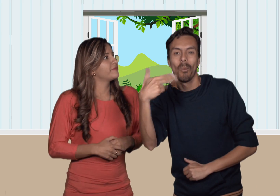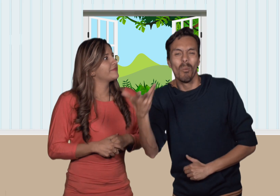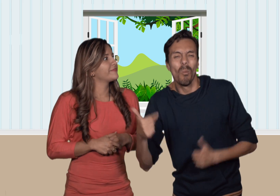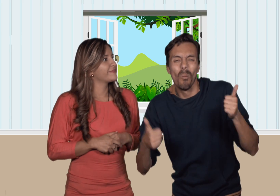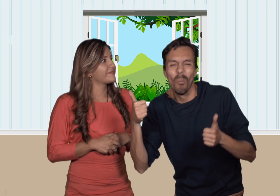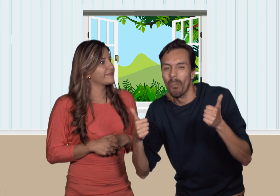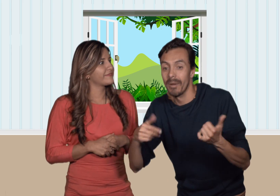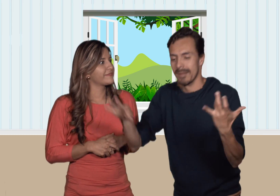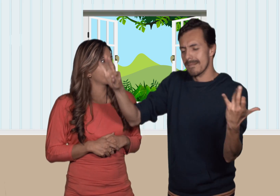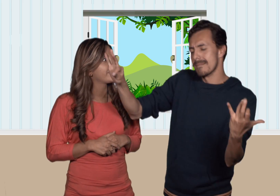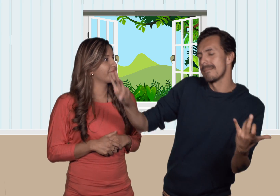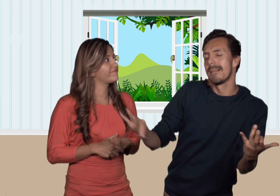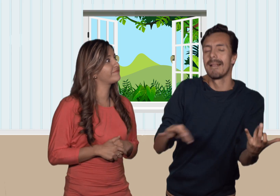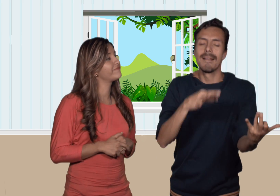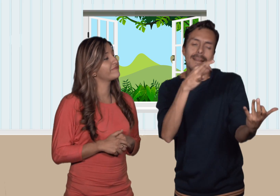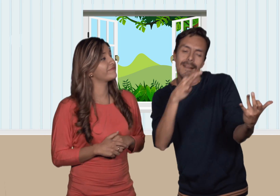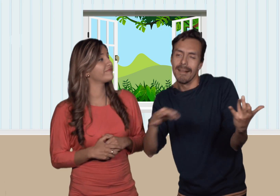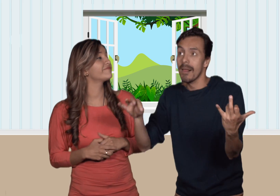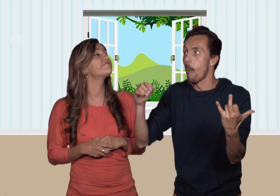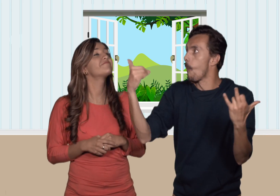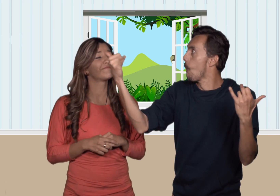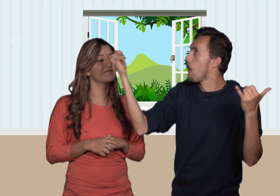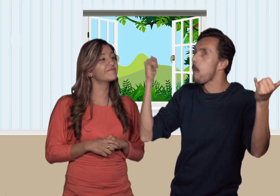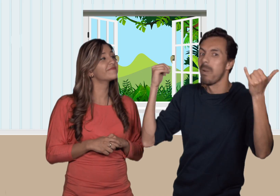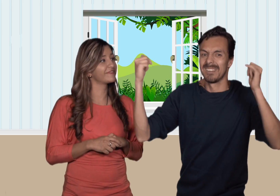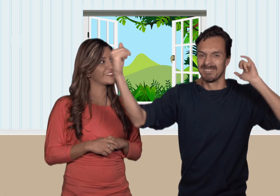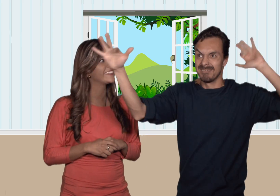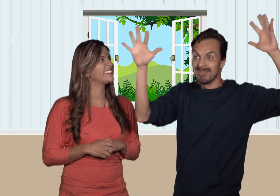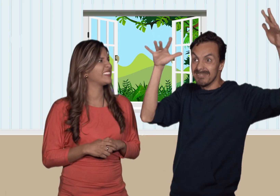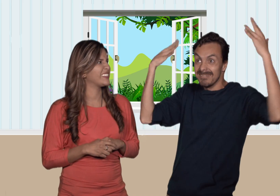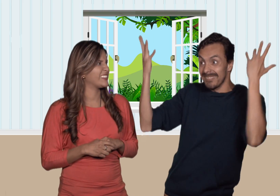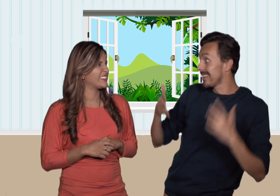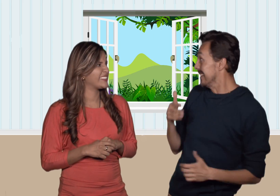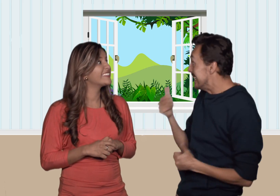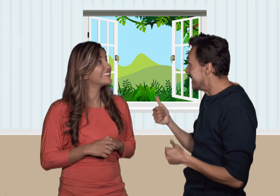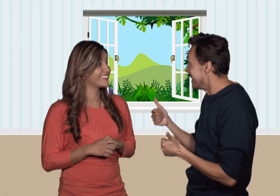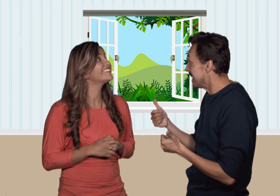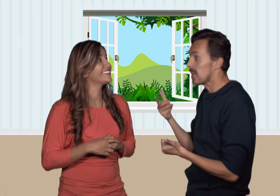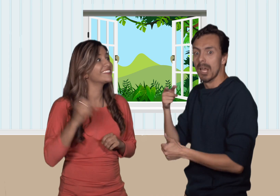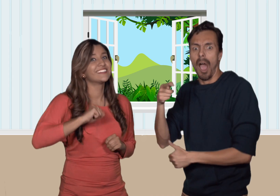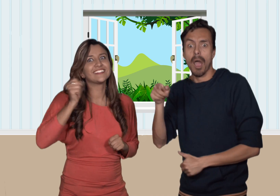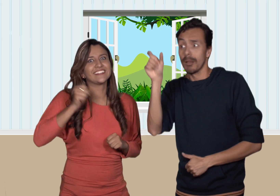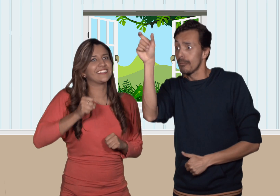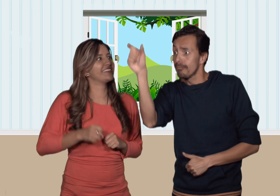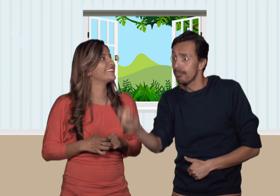Ese era el cuento “El violinista en la selva”. ¿Te gustó? Sí, me gustó mucho.